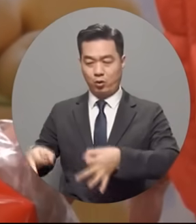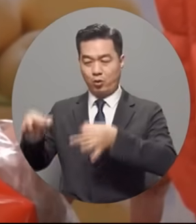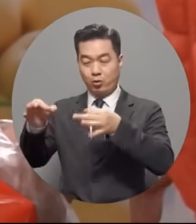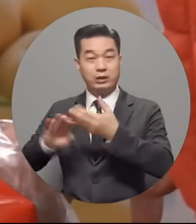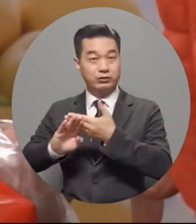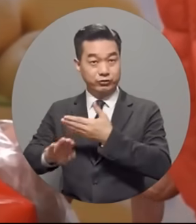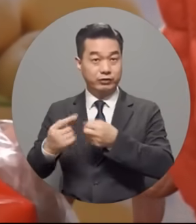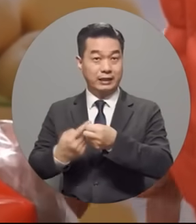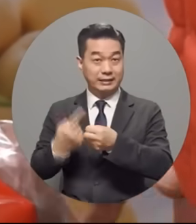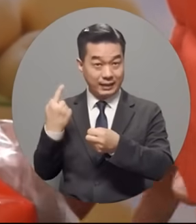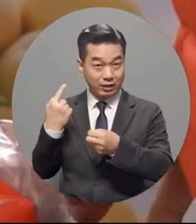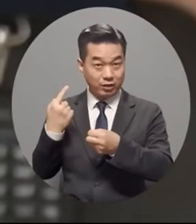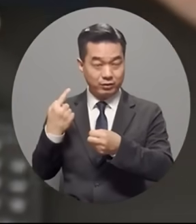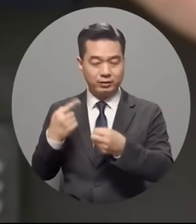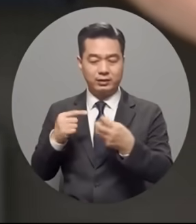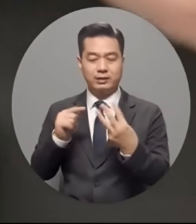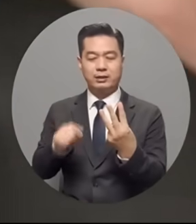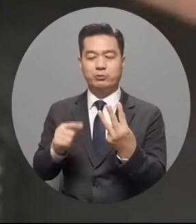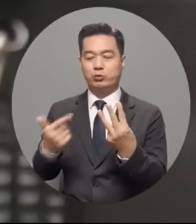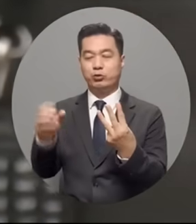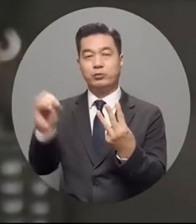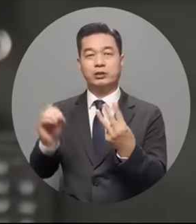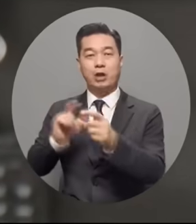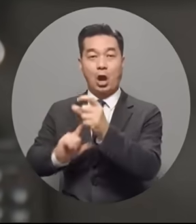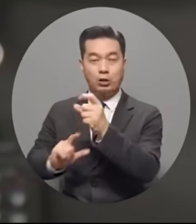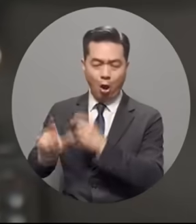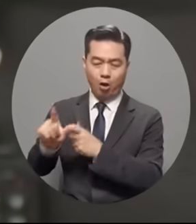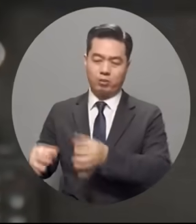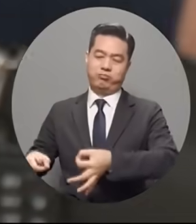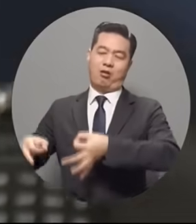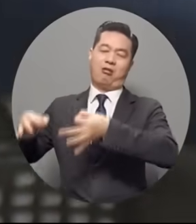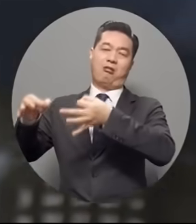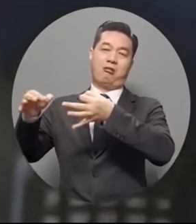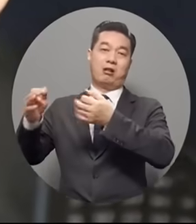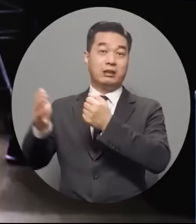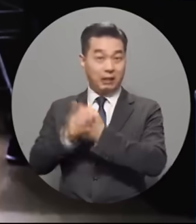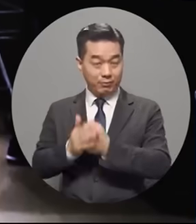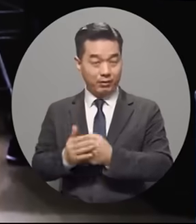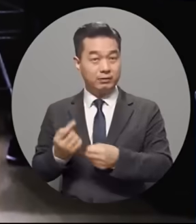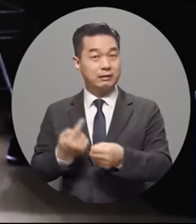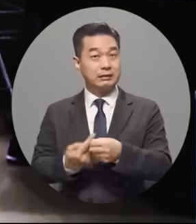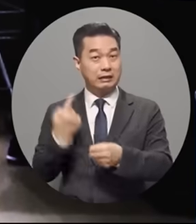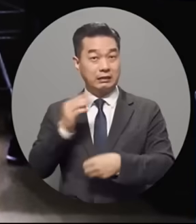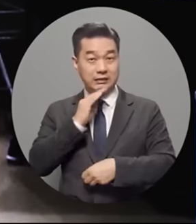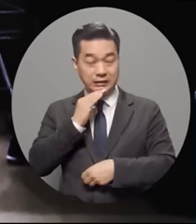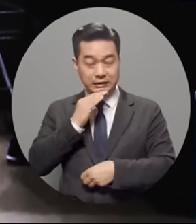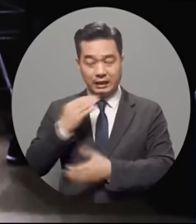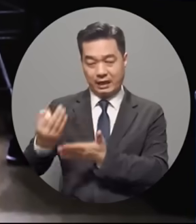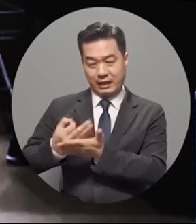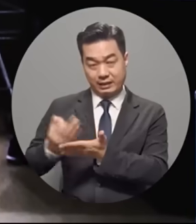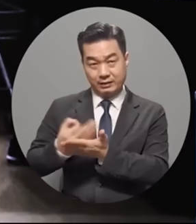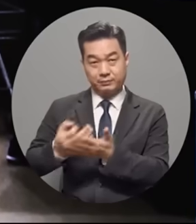국내 물가는 재작년 평균 5% 넘게 오른 뒤 지난해 3.6%가 더 올랐습니다.